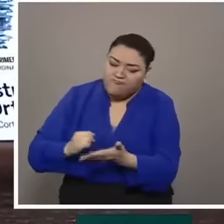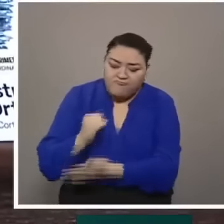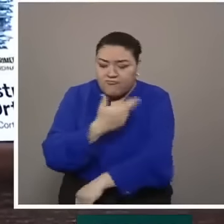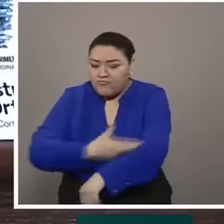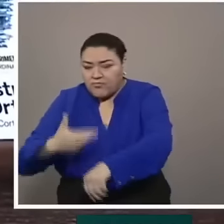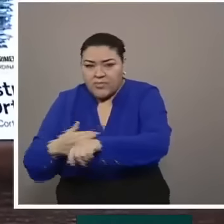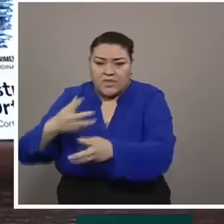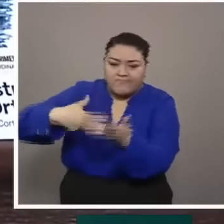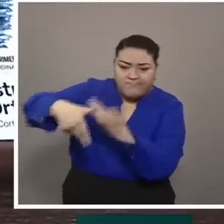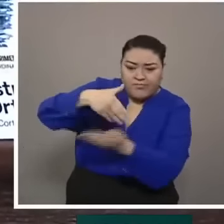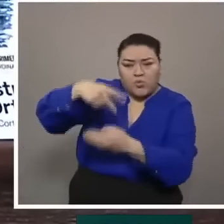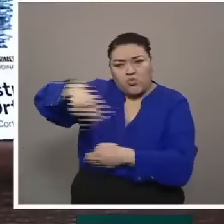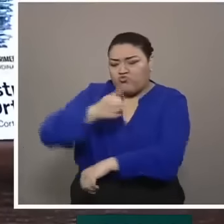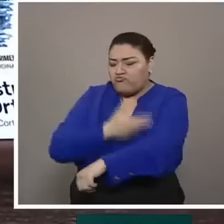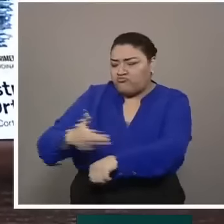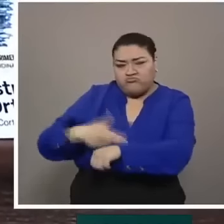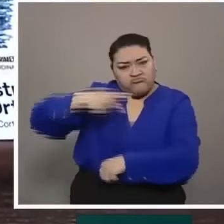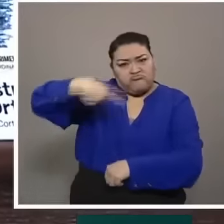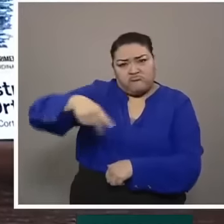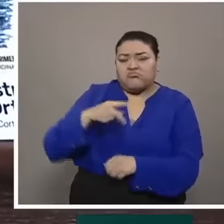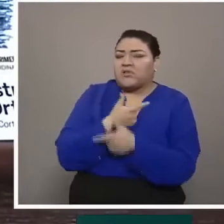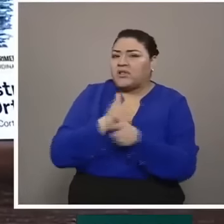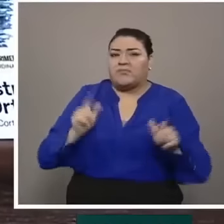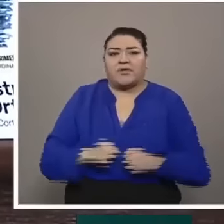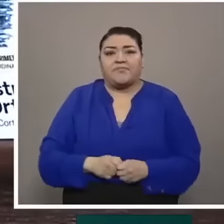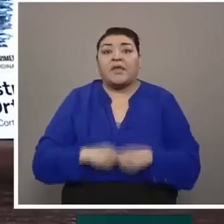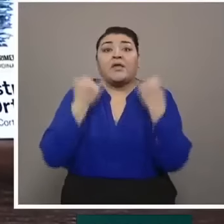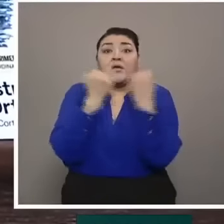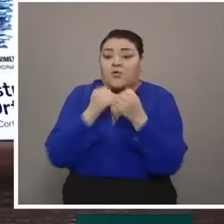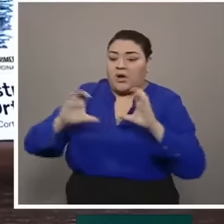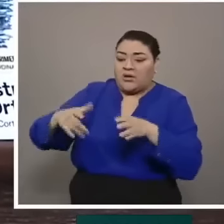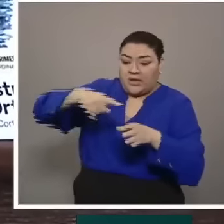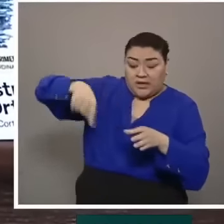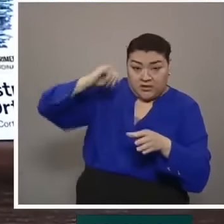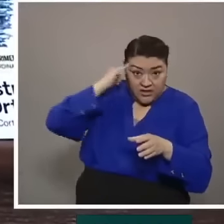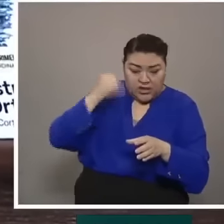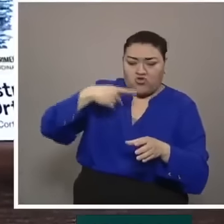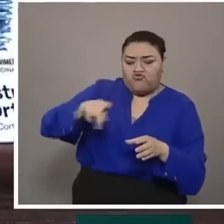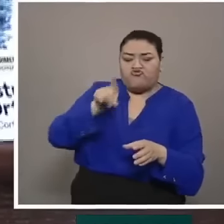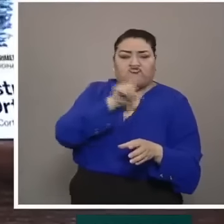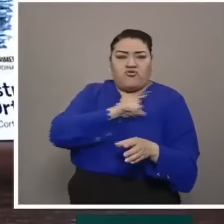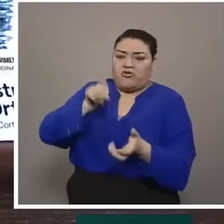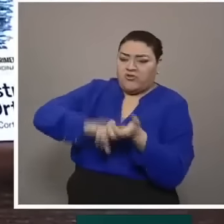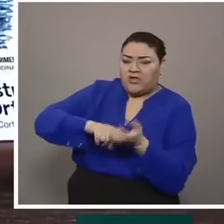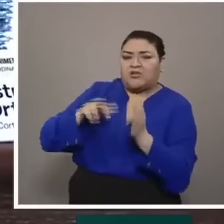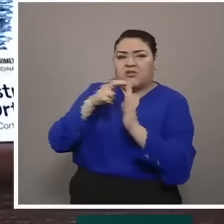organización, a aplicar sus propios sistemas normativos, a elegir, conforme a sus normas,